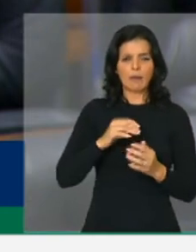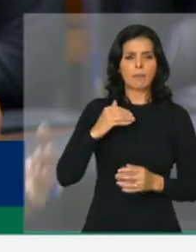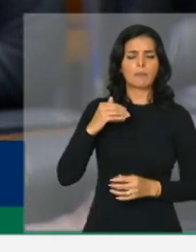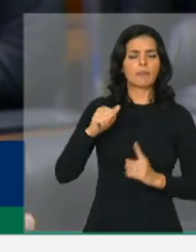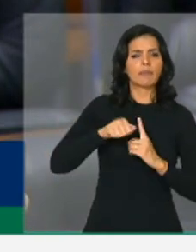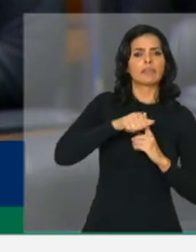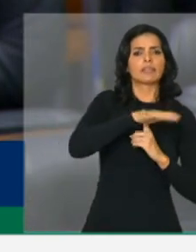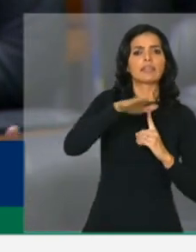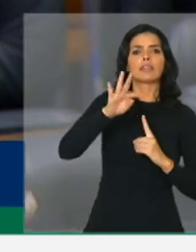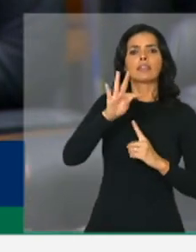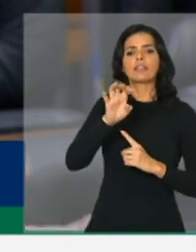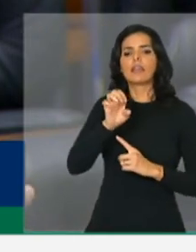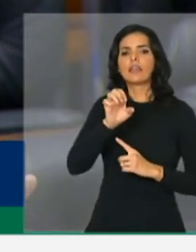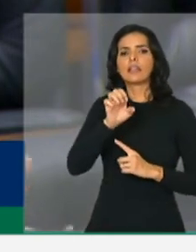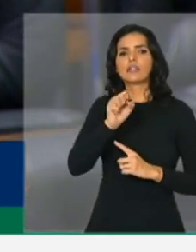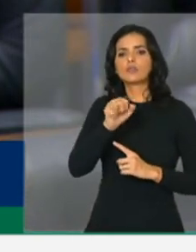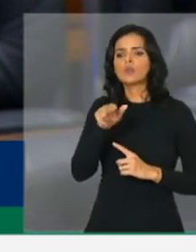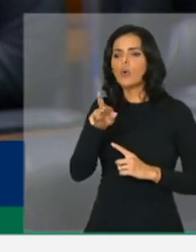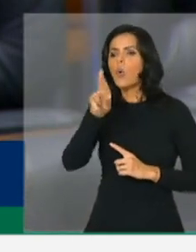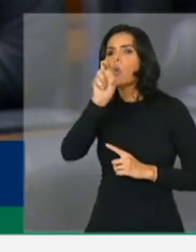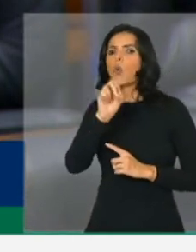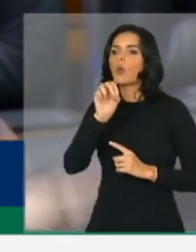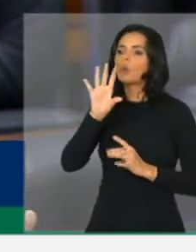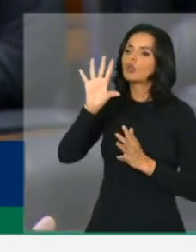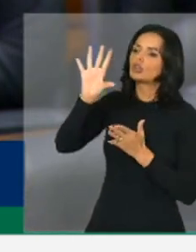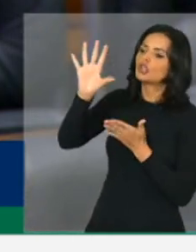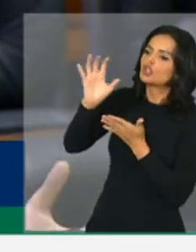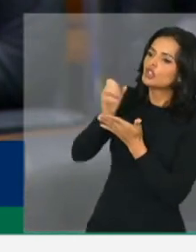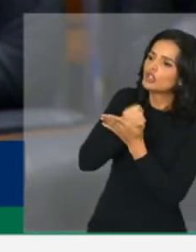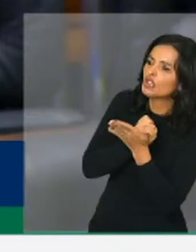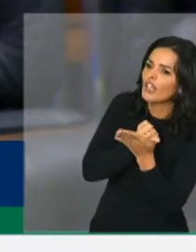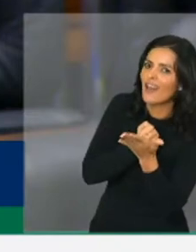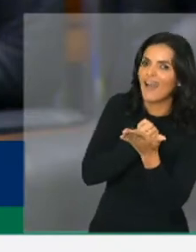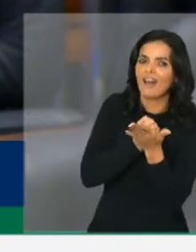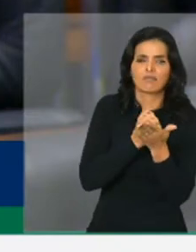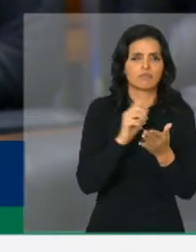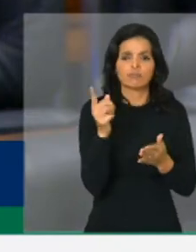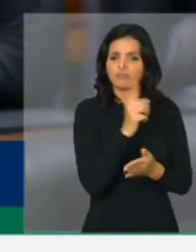ORIENTAÇÃO PRA QUE SEJAM EXTINTOS, NUM BRASIL COM ESSAS PROPORÇÕES, COM DESIGUALDADES REGIONAIS OS